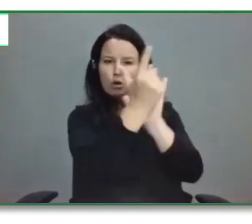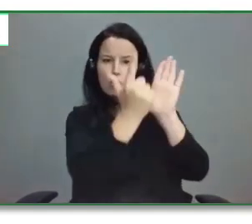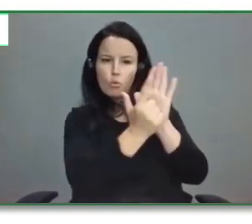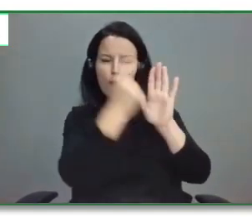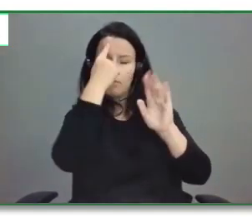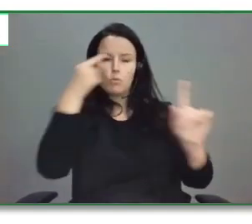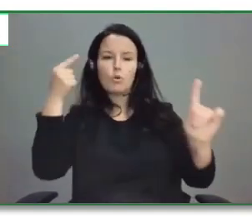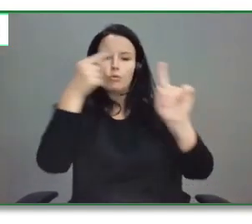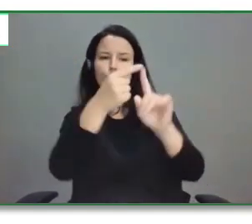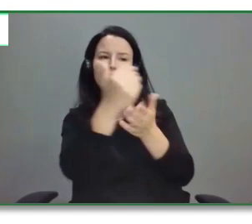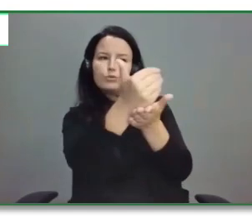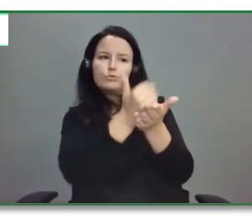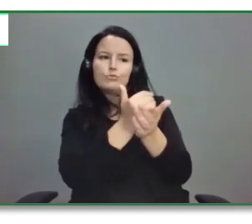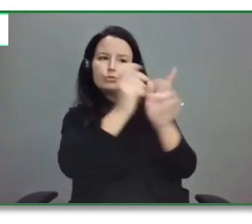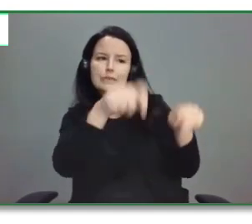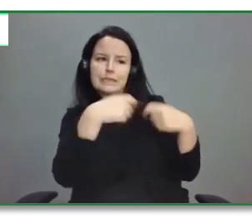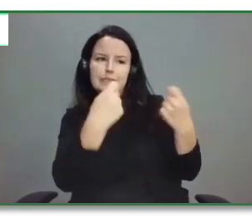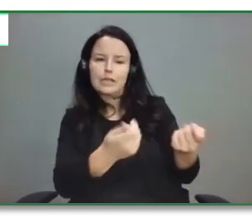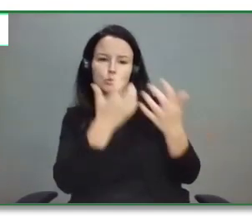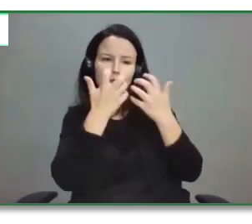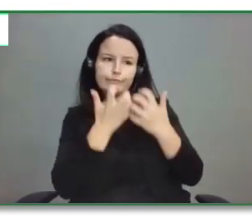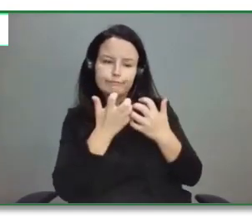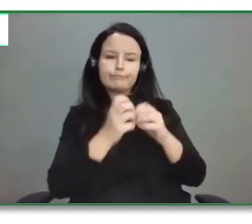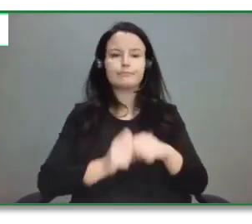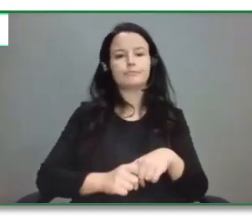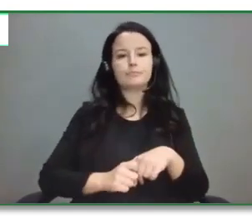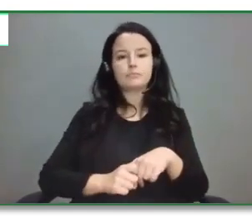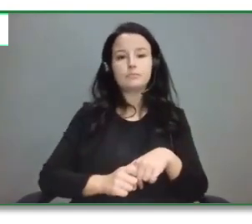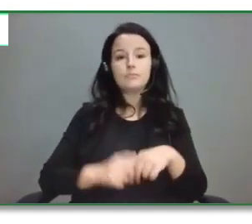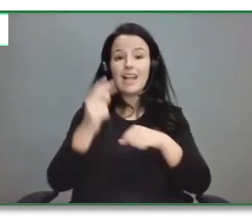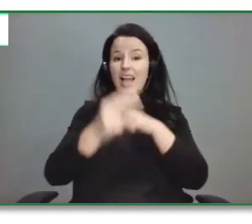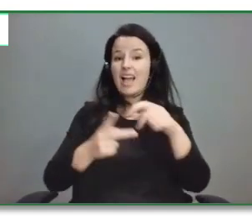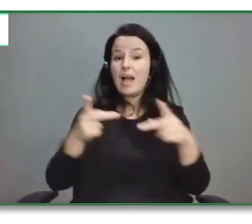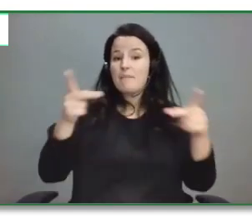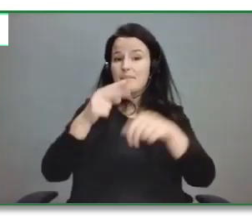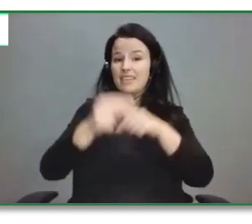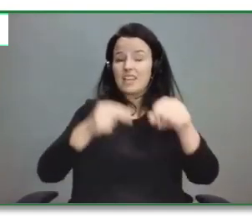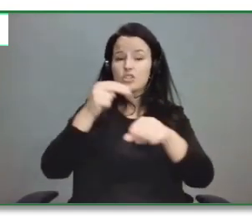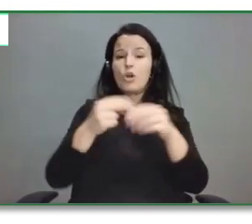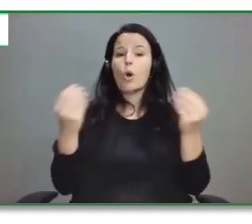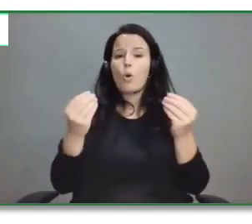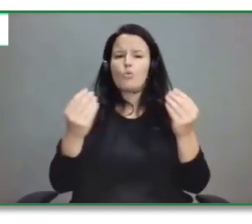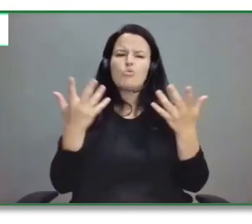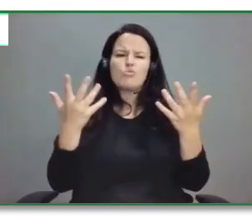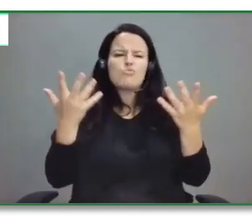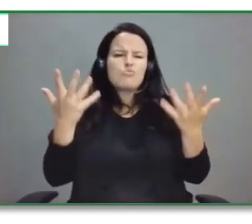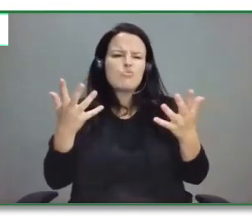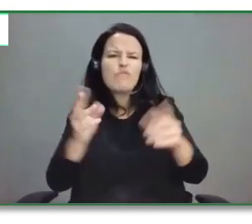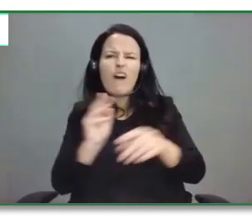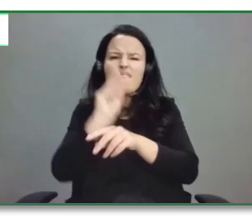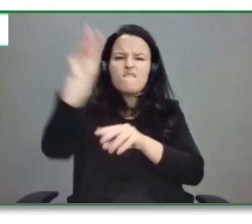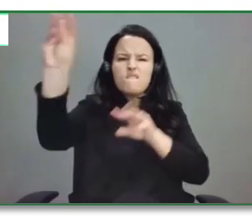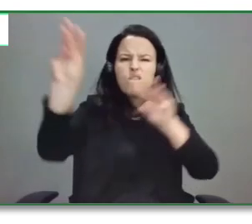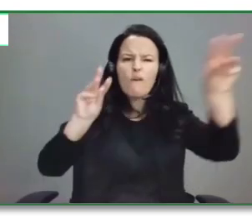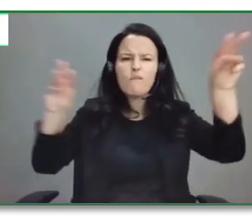la nature les parcs nationaux sont généralement situés dans les zones reculées sans le